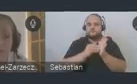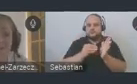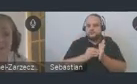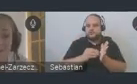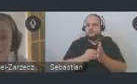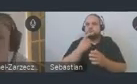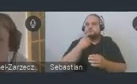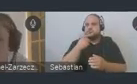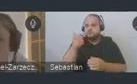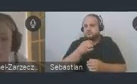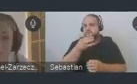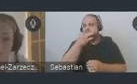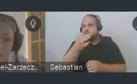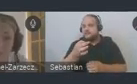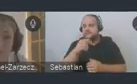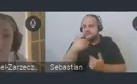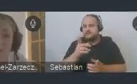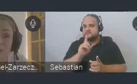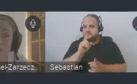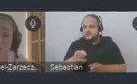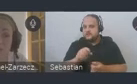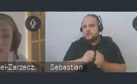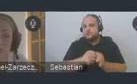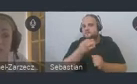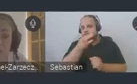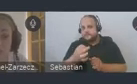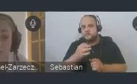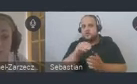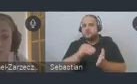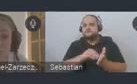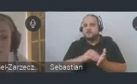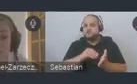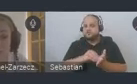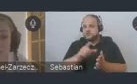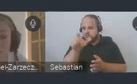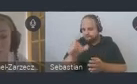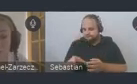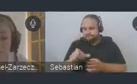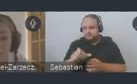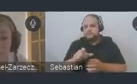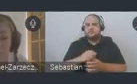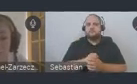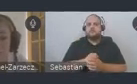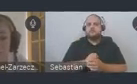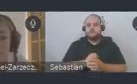Zadaj zadanie do zrobienia. Albo zapytaj o doświadczenia uczestników z danego zagadnienia.